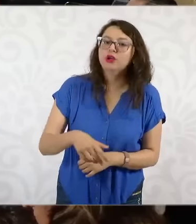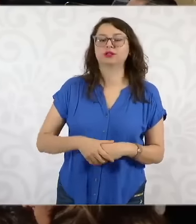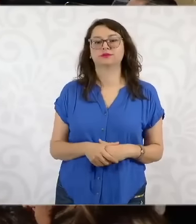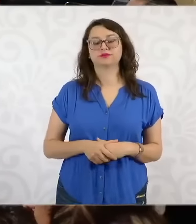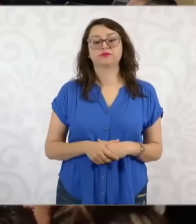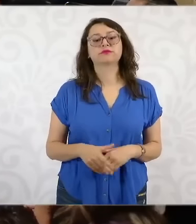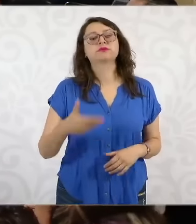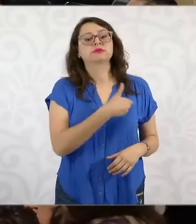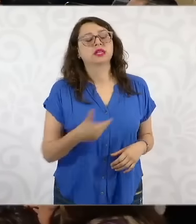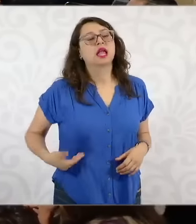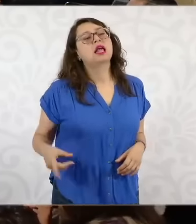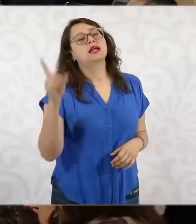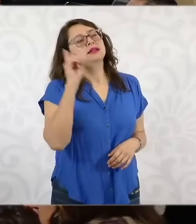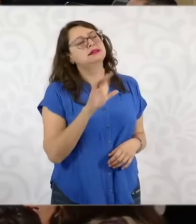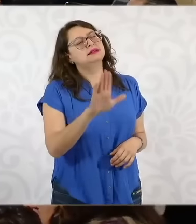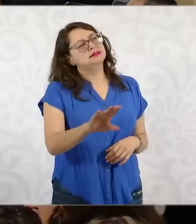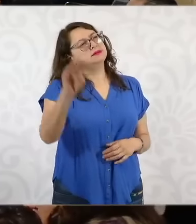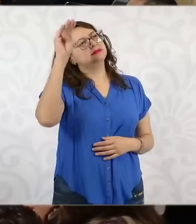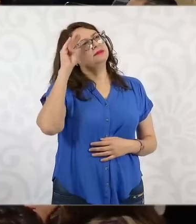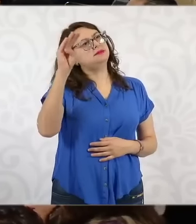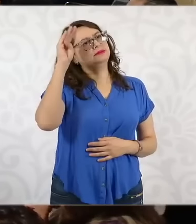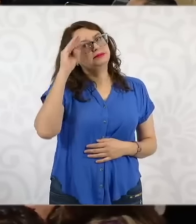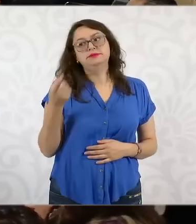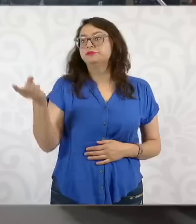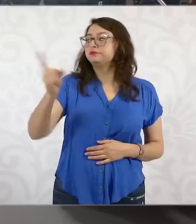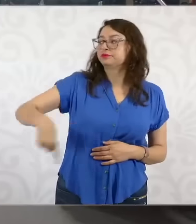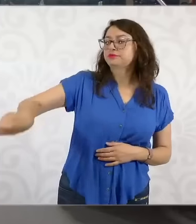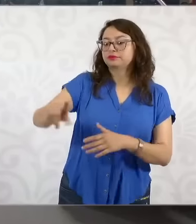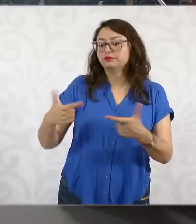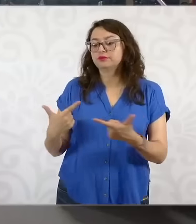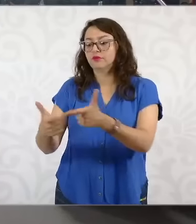Y presidenta, también uno pensaría que su enojo de estas corporaciones mediáticas,